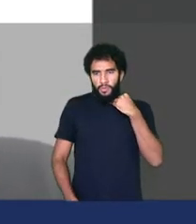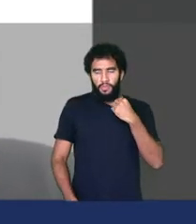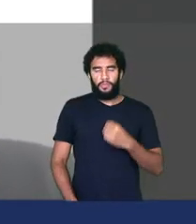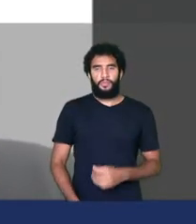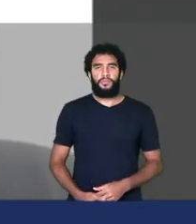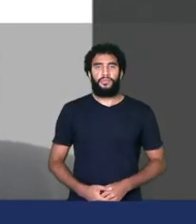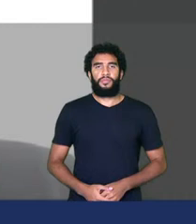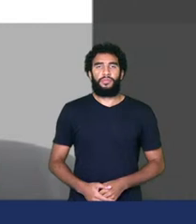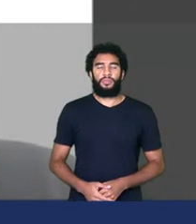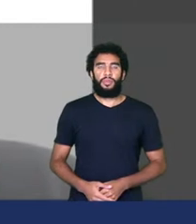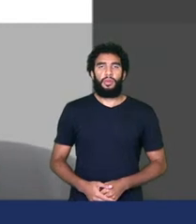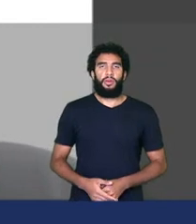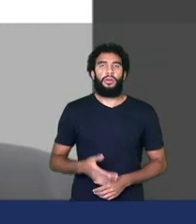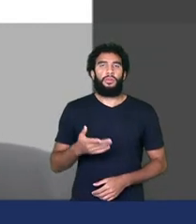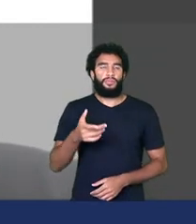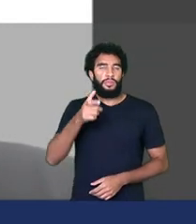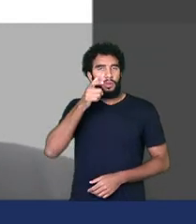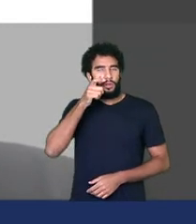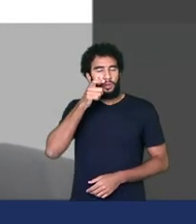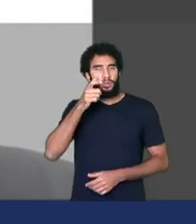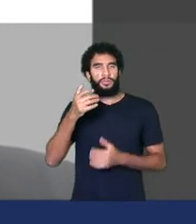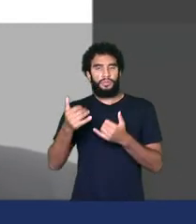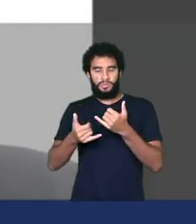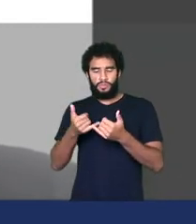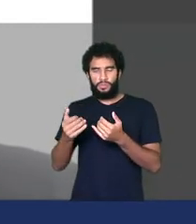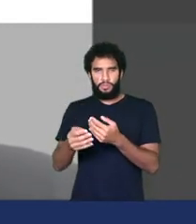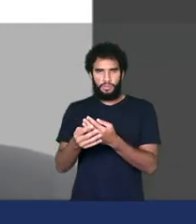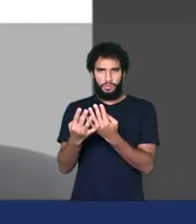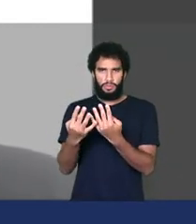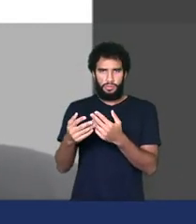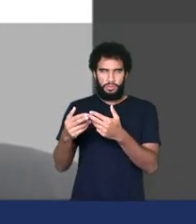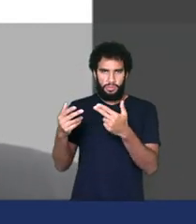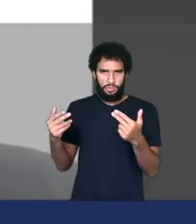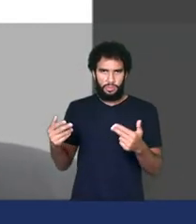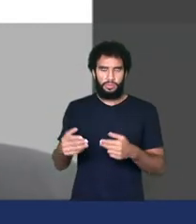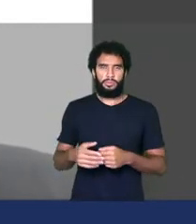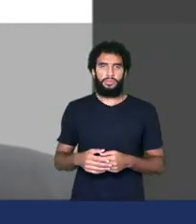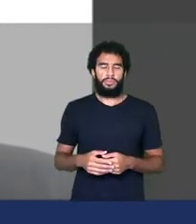APROVAR TODOS OS PROJETOS DE INTERESSES ECONÔMICOS, ASSIM É O INTERESSE DOS JOGOS DE